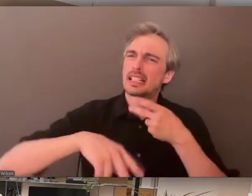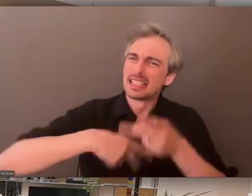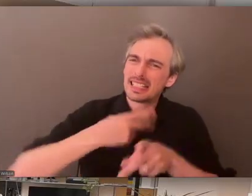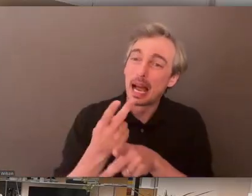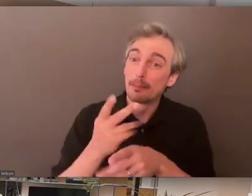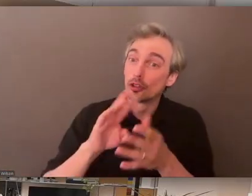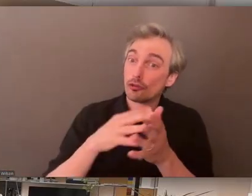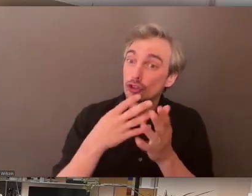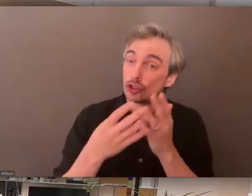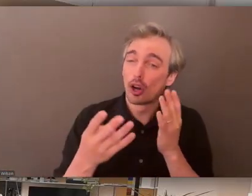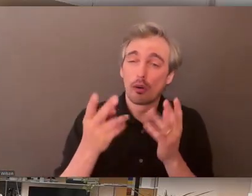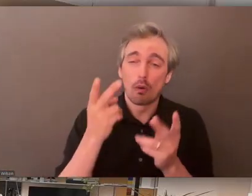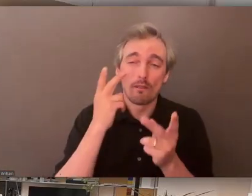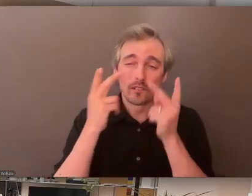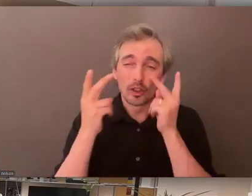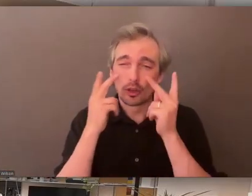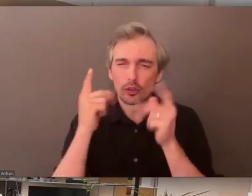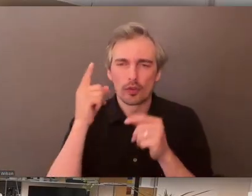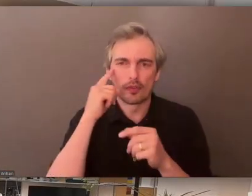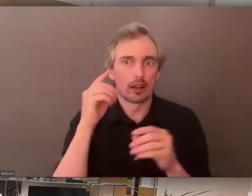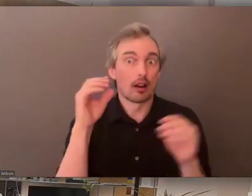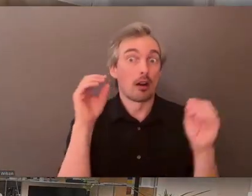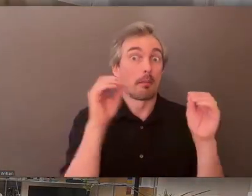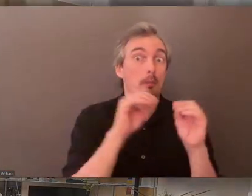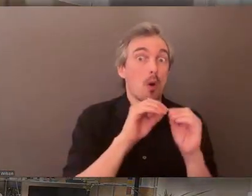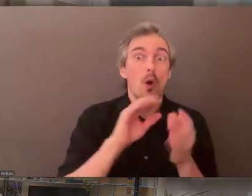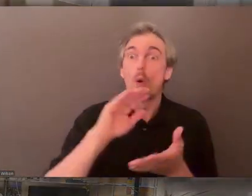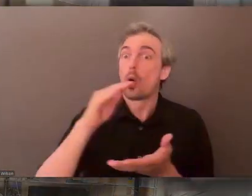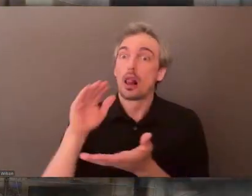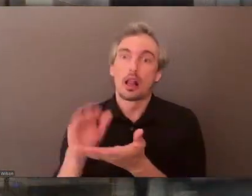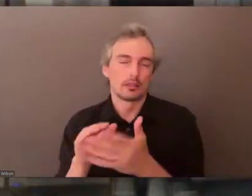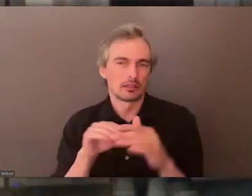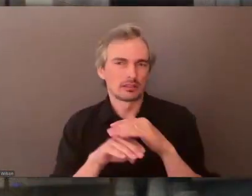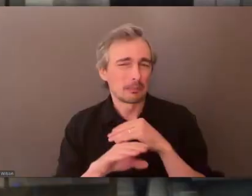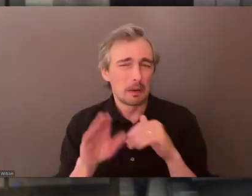ありますね。 それは素晴らしい質問です。 シンプルな方が良いです。